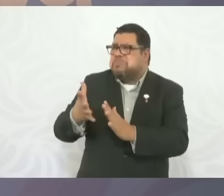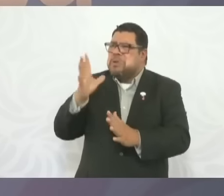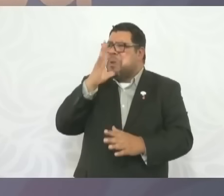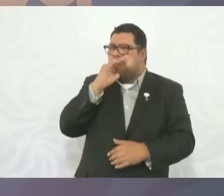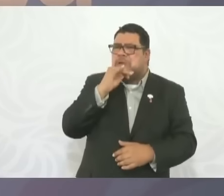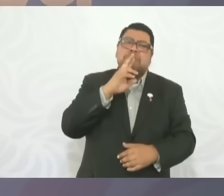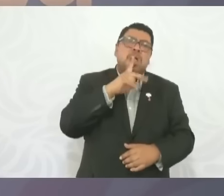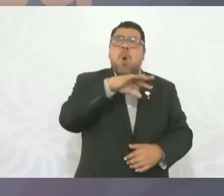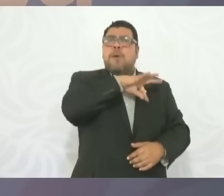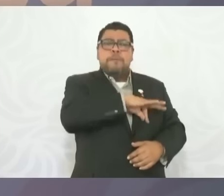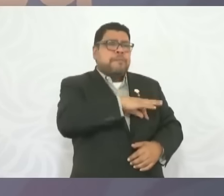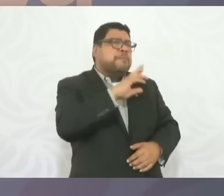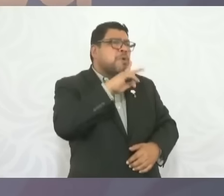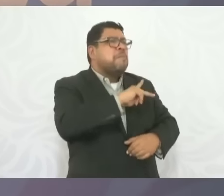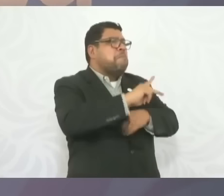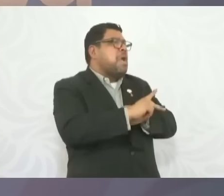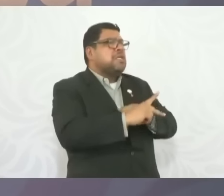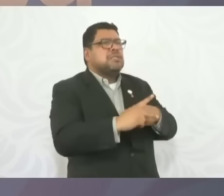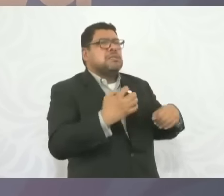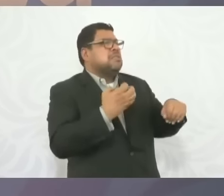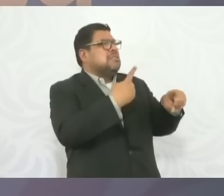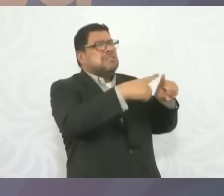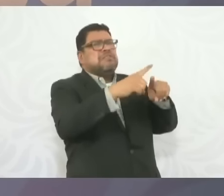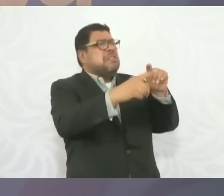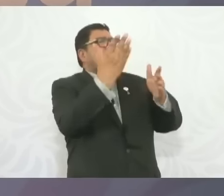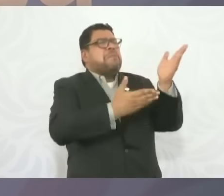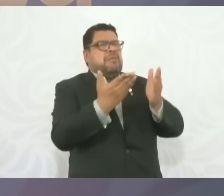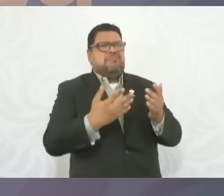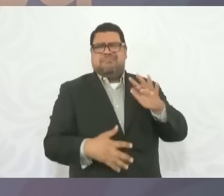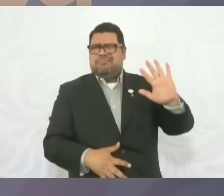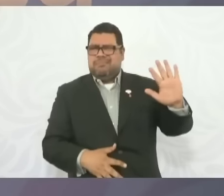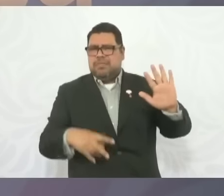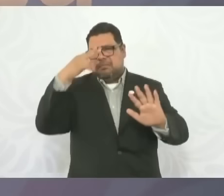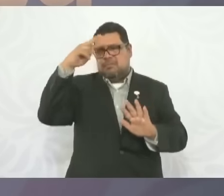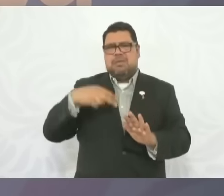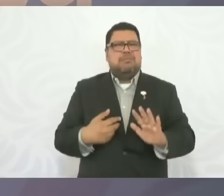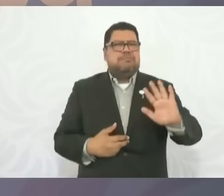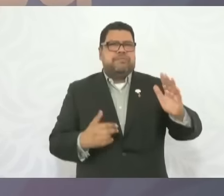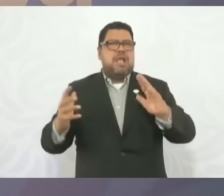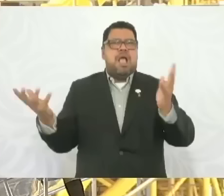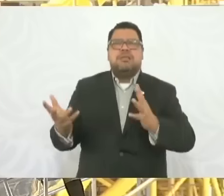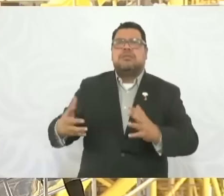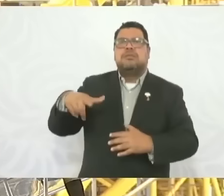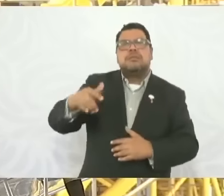de privados y del extranjero. México demostró lo contrario. La refinería Olmeca, Dos Bocas,